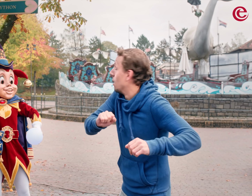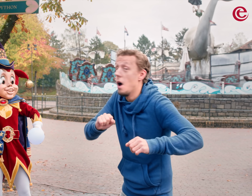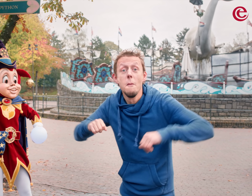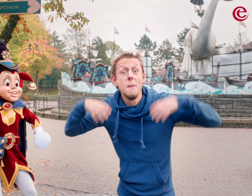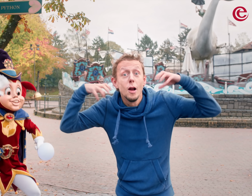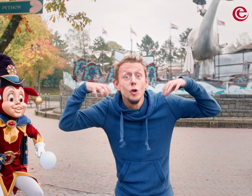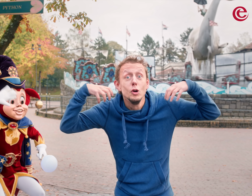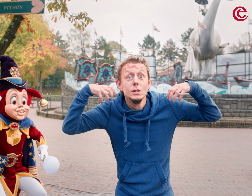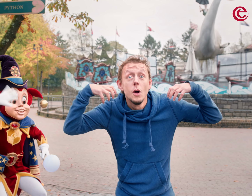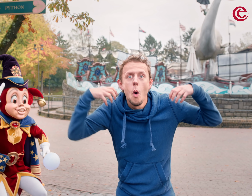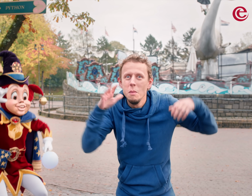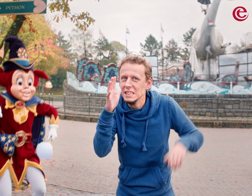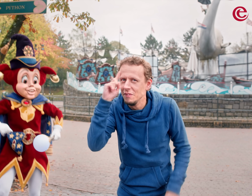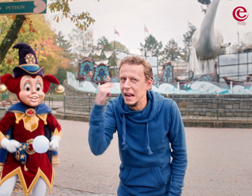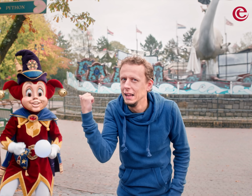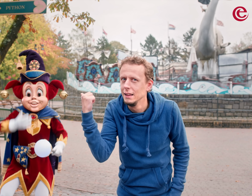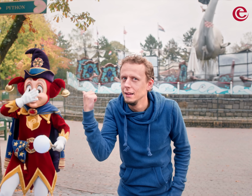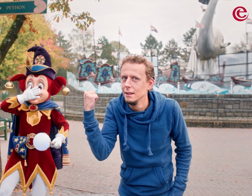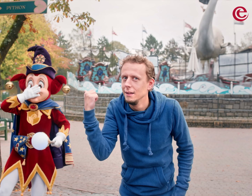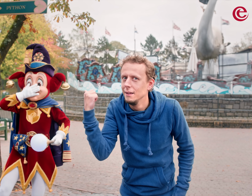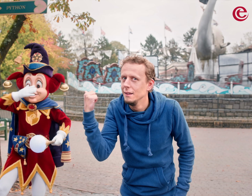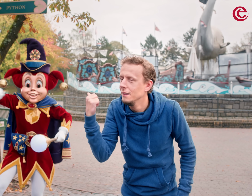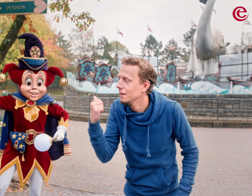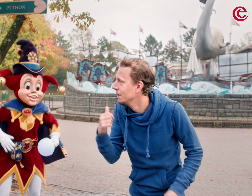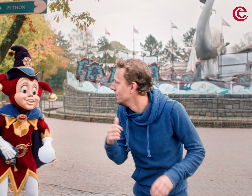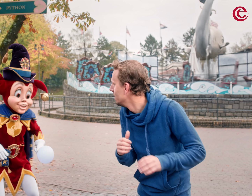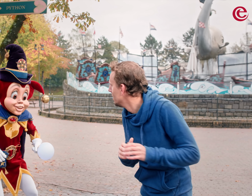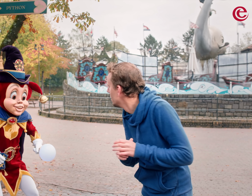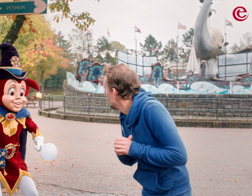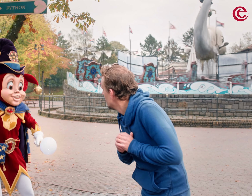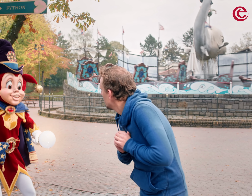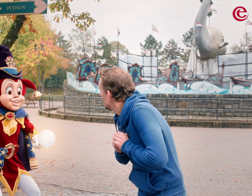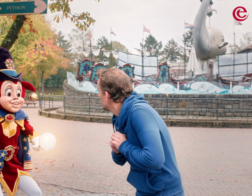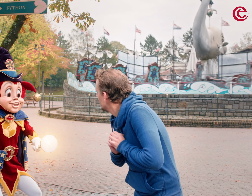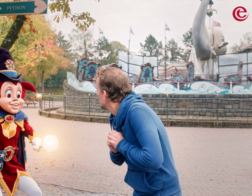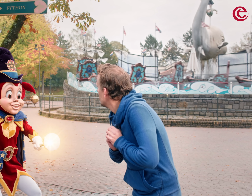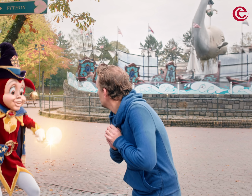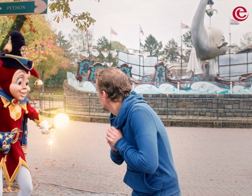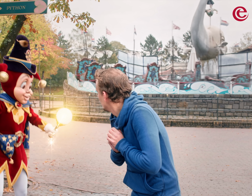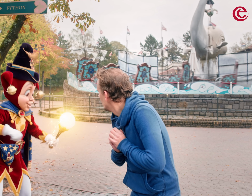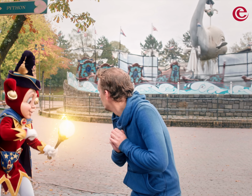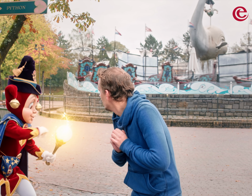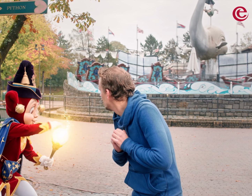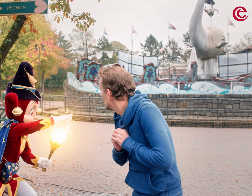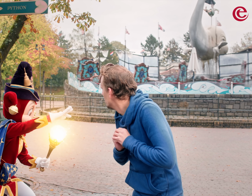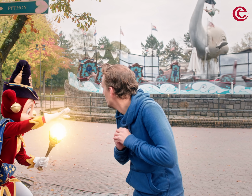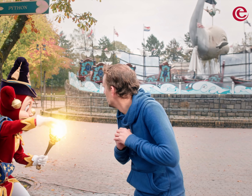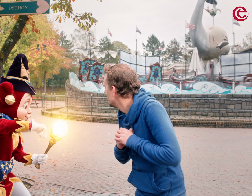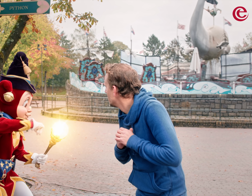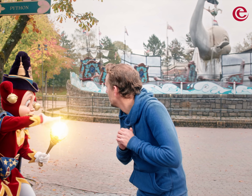Oh wacht. Daar is Pardoes. Misschien weet hij het. Hij zwaait met zijn Twinkeltoorts, die ineens licht geeft.